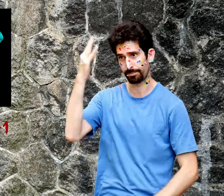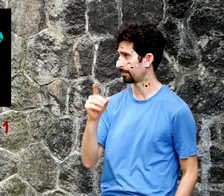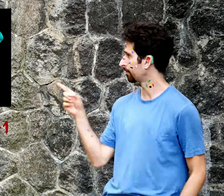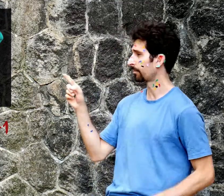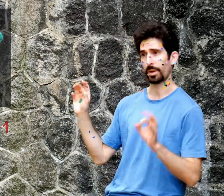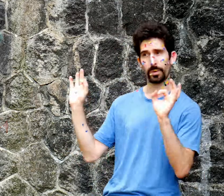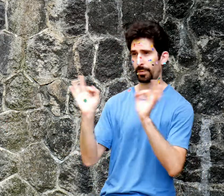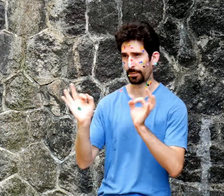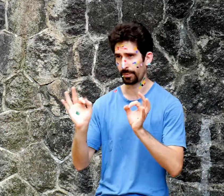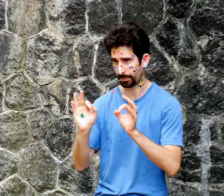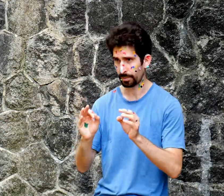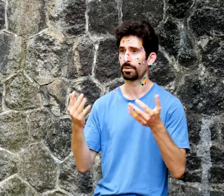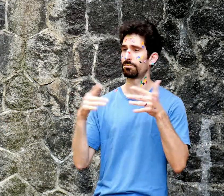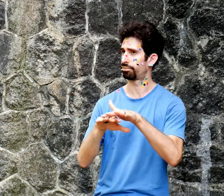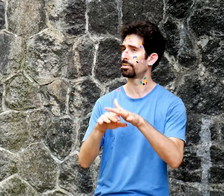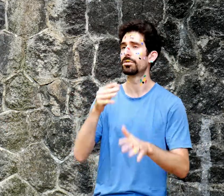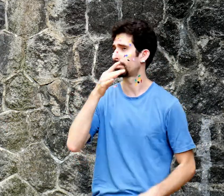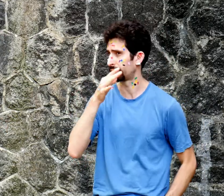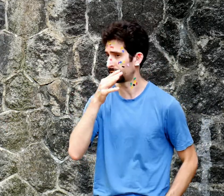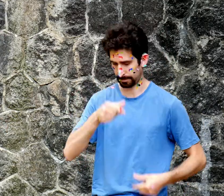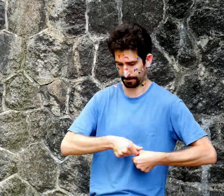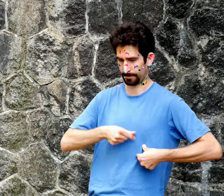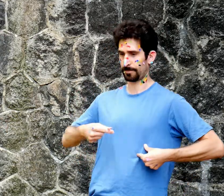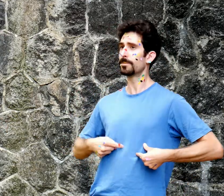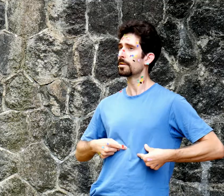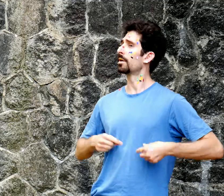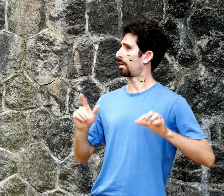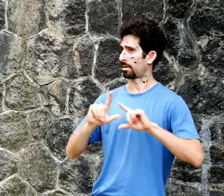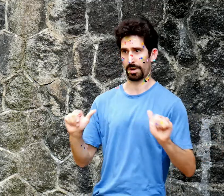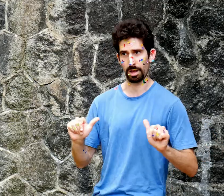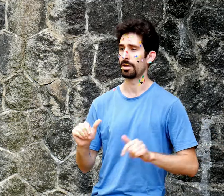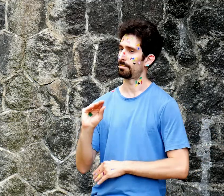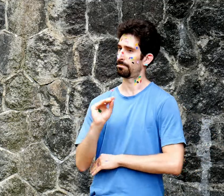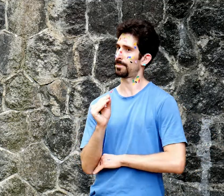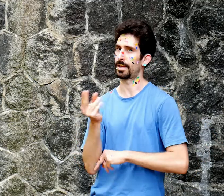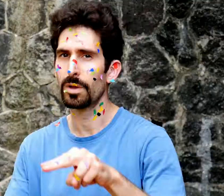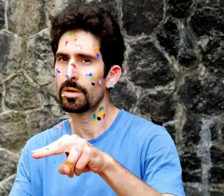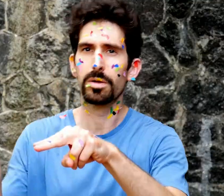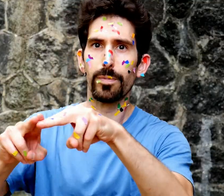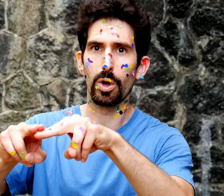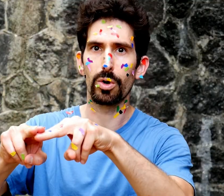Sans cette protéine, pas de fusion cellulaire, pas de placenta et le bébé meurt.